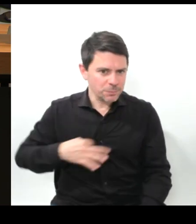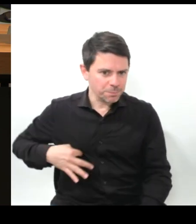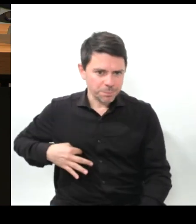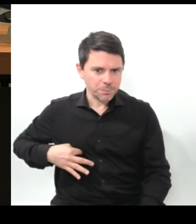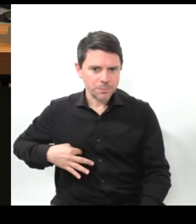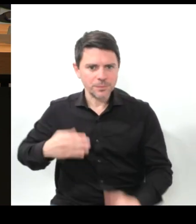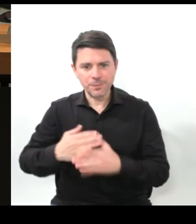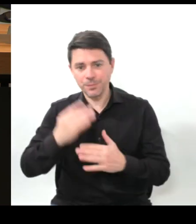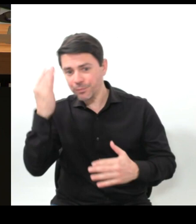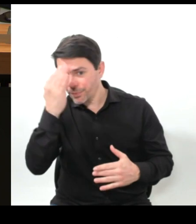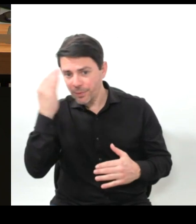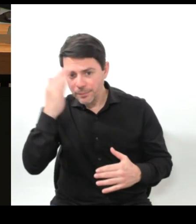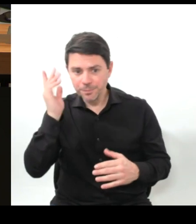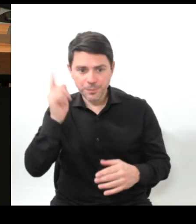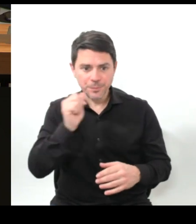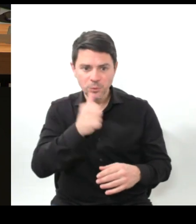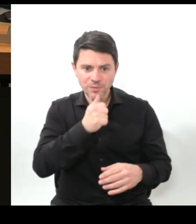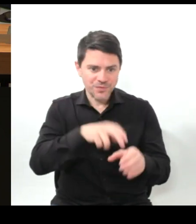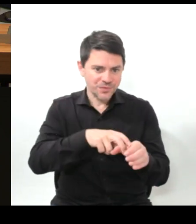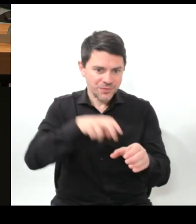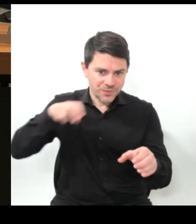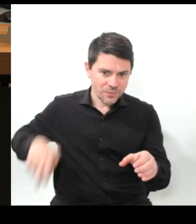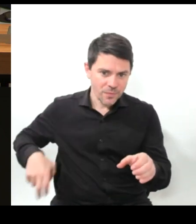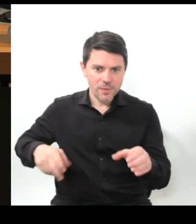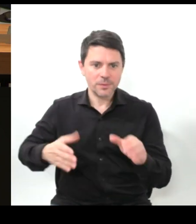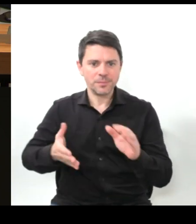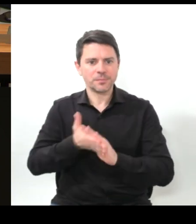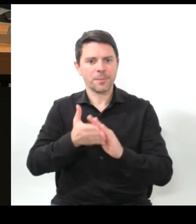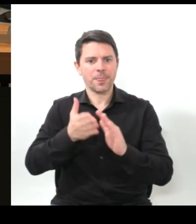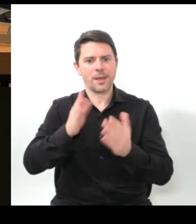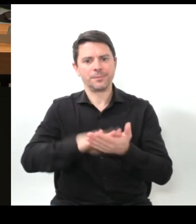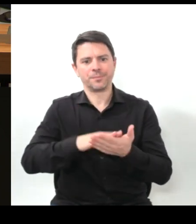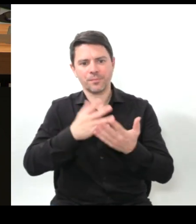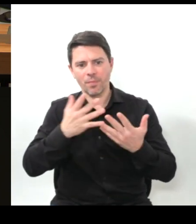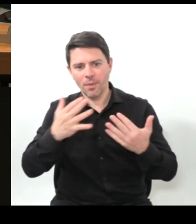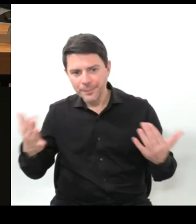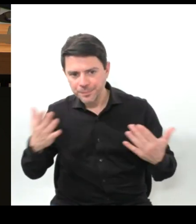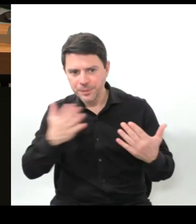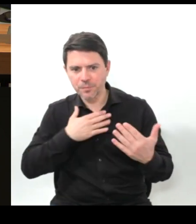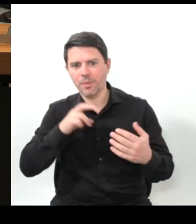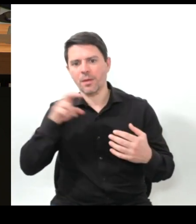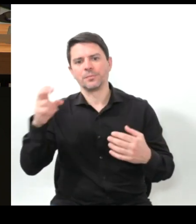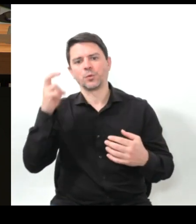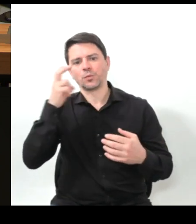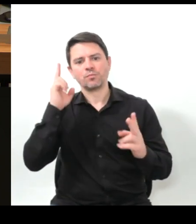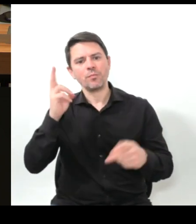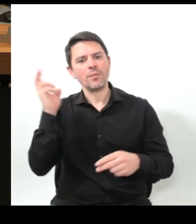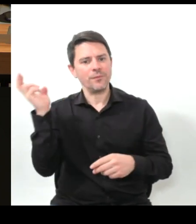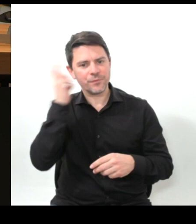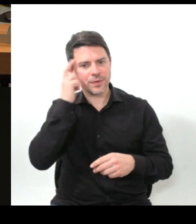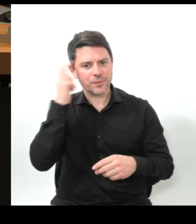werden können und dass sie dann auch Lust haben, darauf, nach ihrem Ruf zu arbeiten, nicht schon während der Ausbildung anfangen, sich in einem